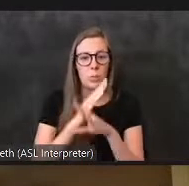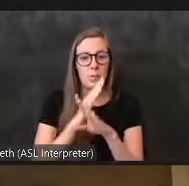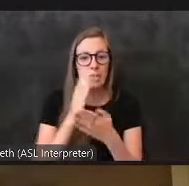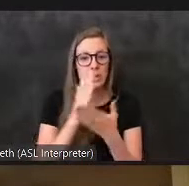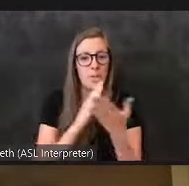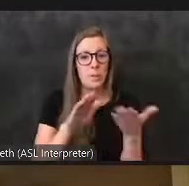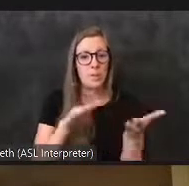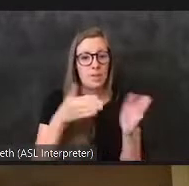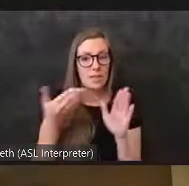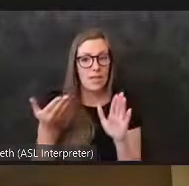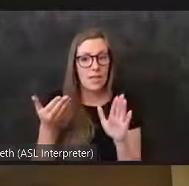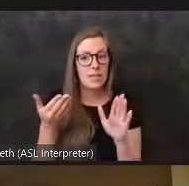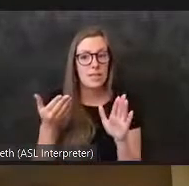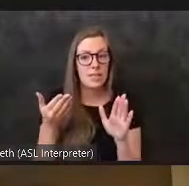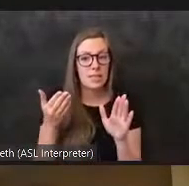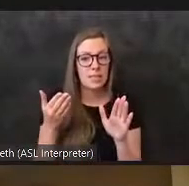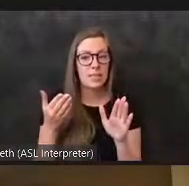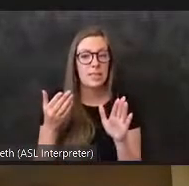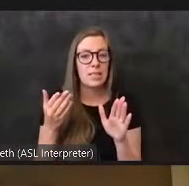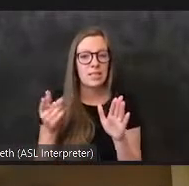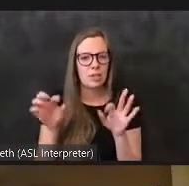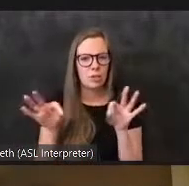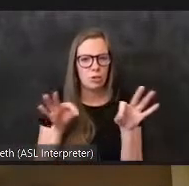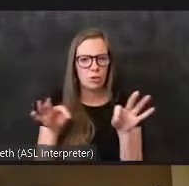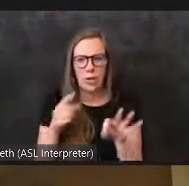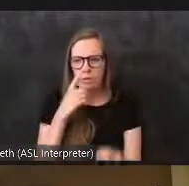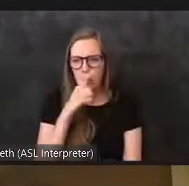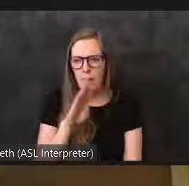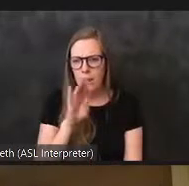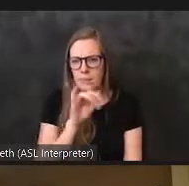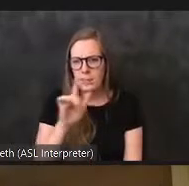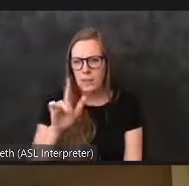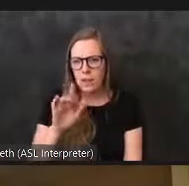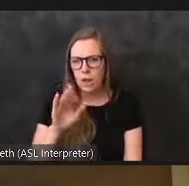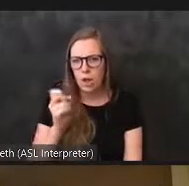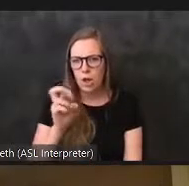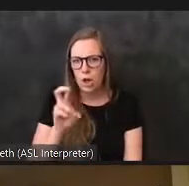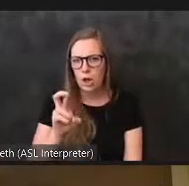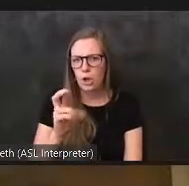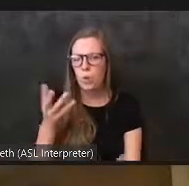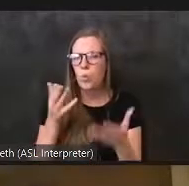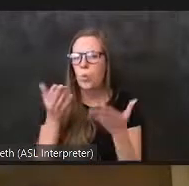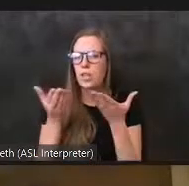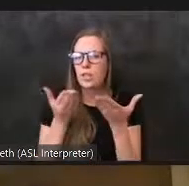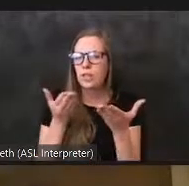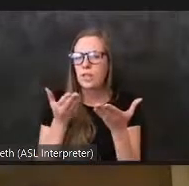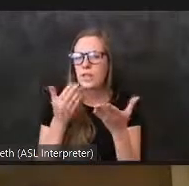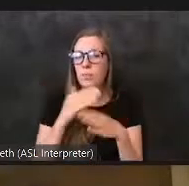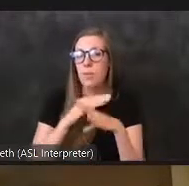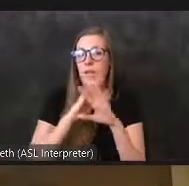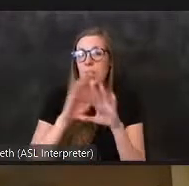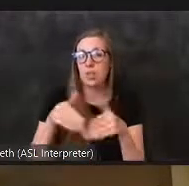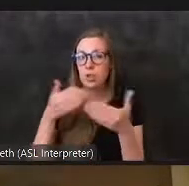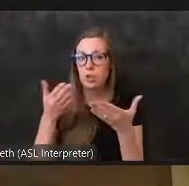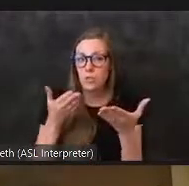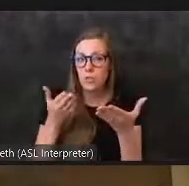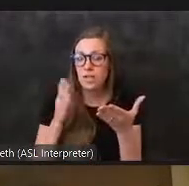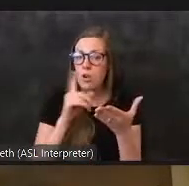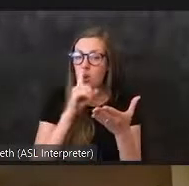tipo de puertas que más han sido describirán por la doctora Mase. Nos puedes decir qué servicios están disponibles? Servicios de prevención para la comunidad